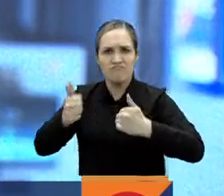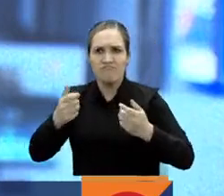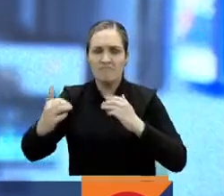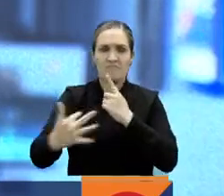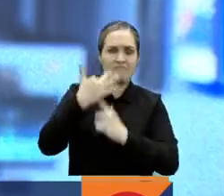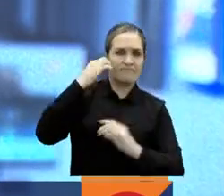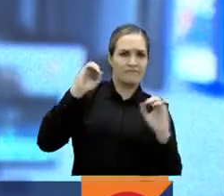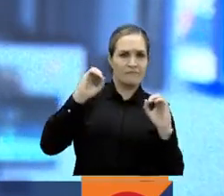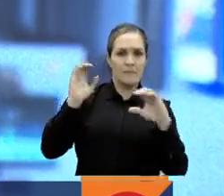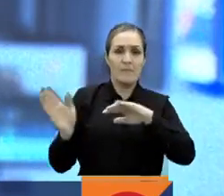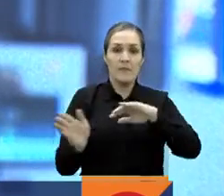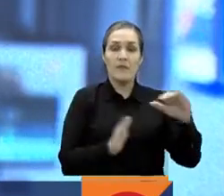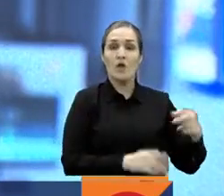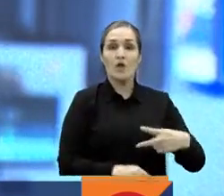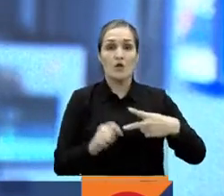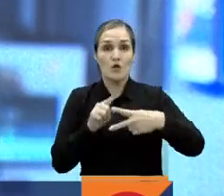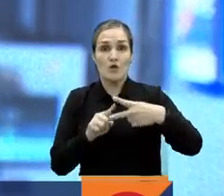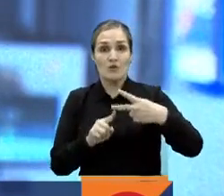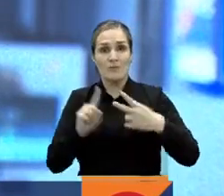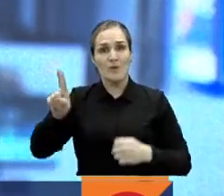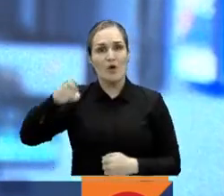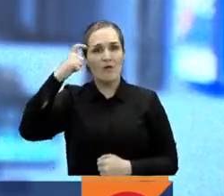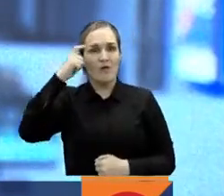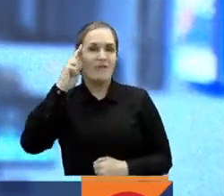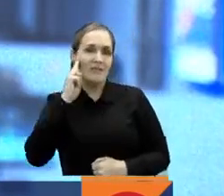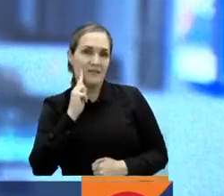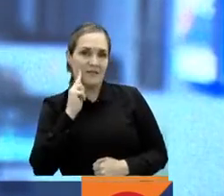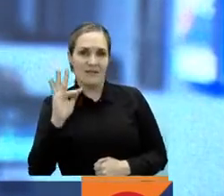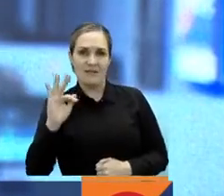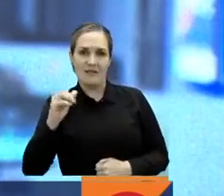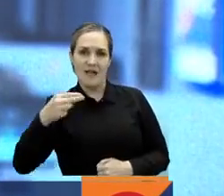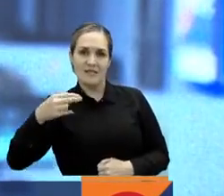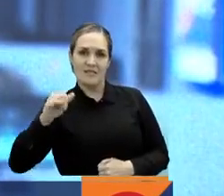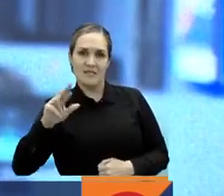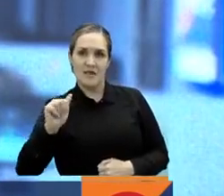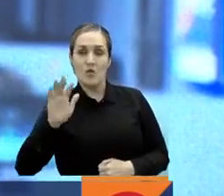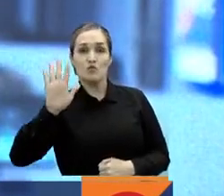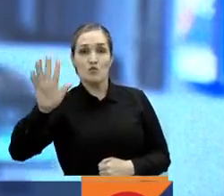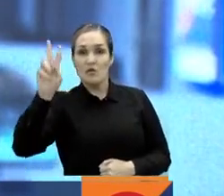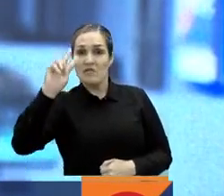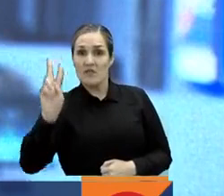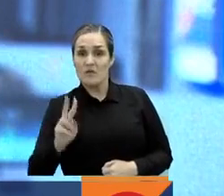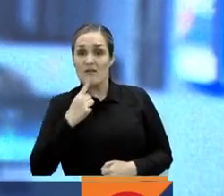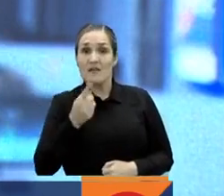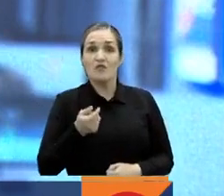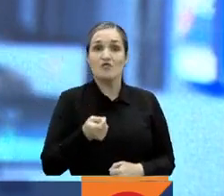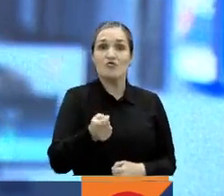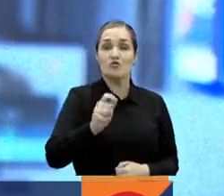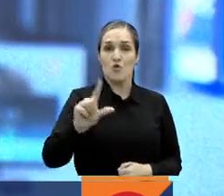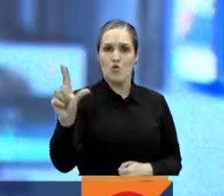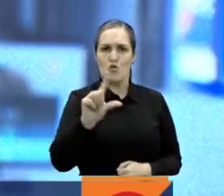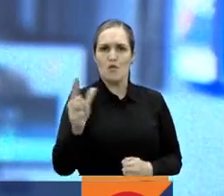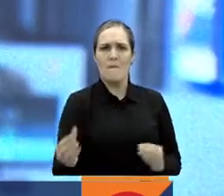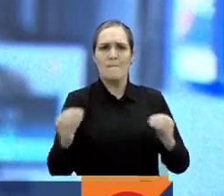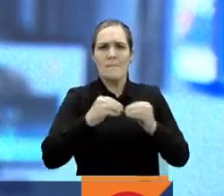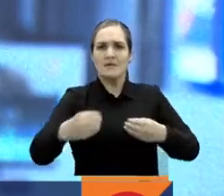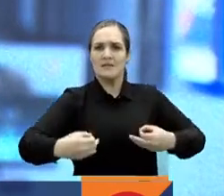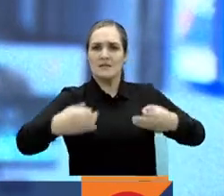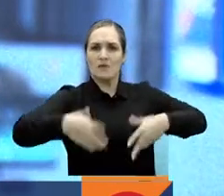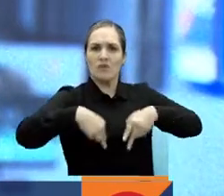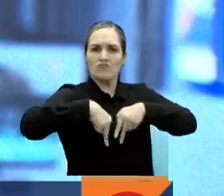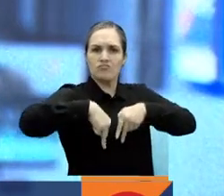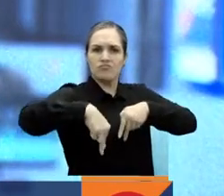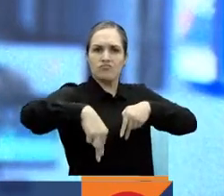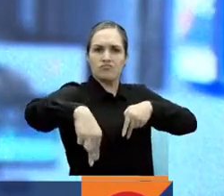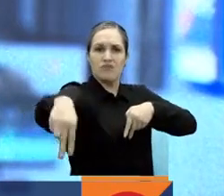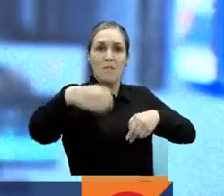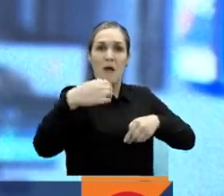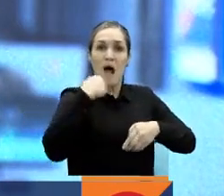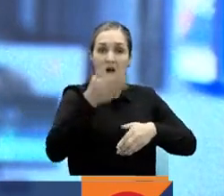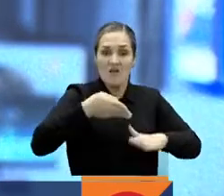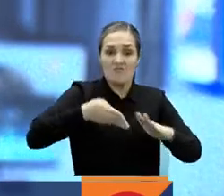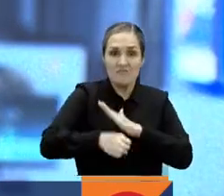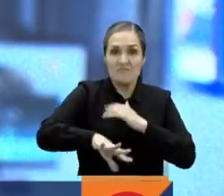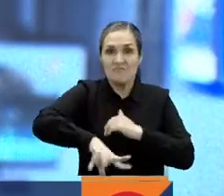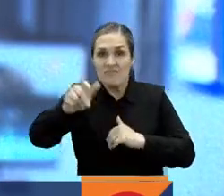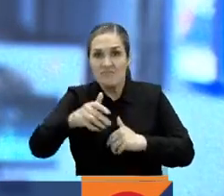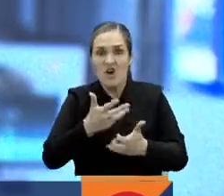MáS REUNIONES PARLALALALALALALA